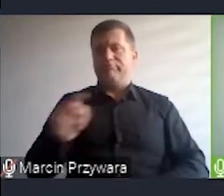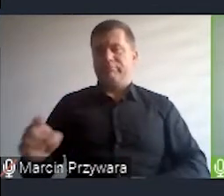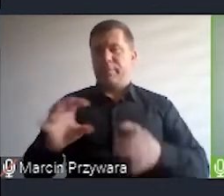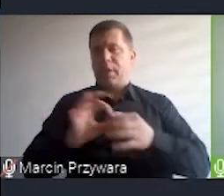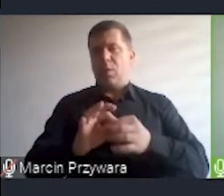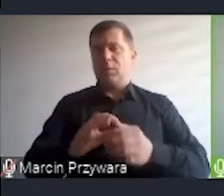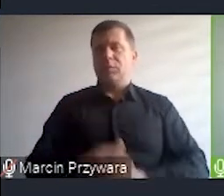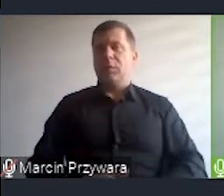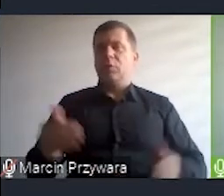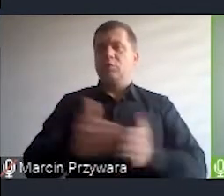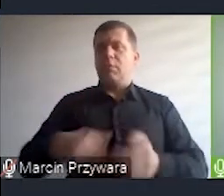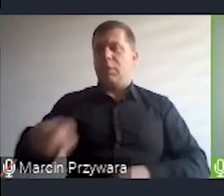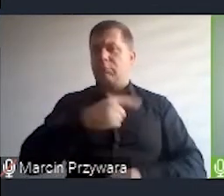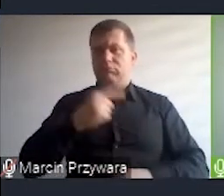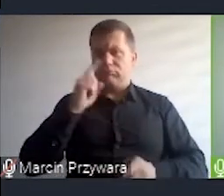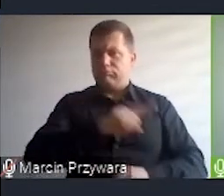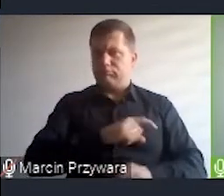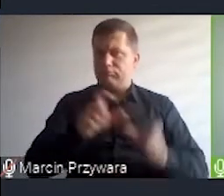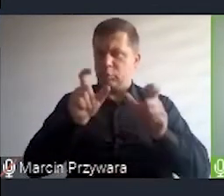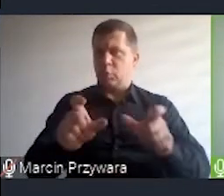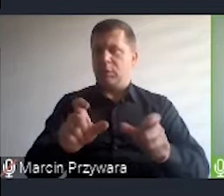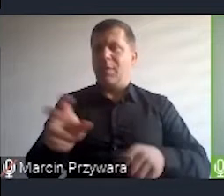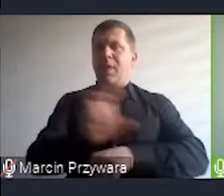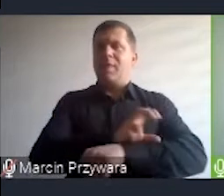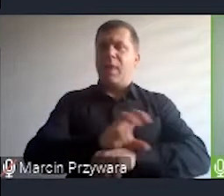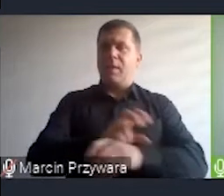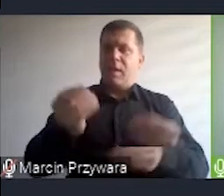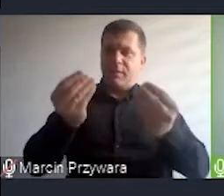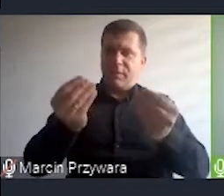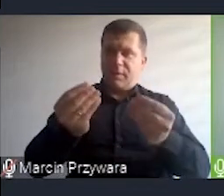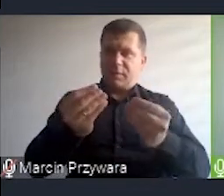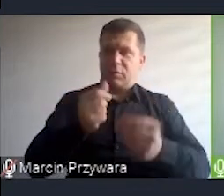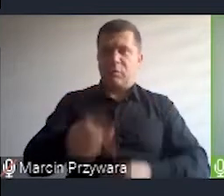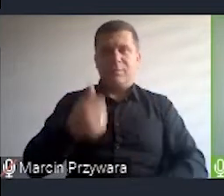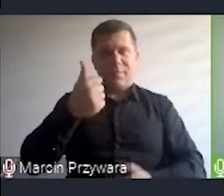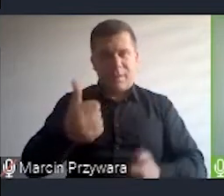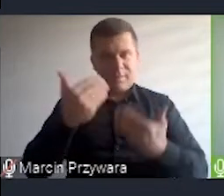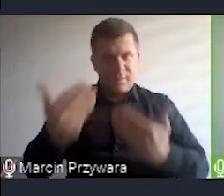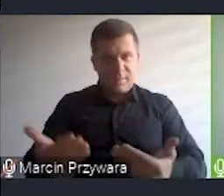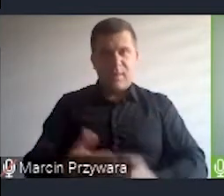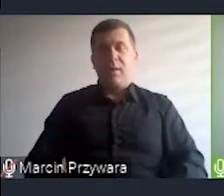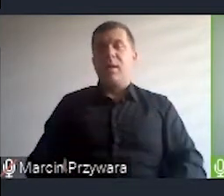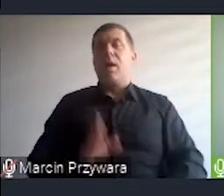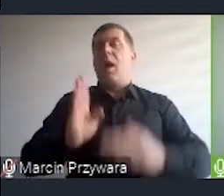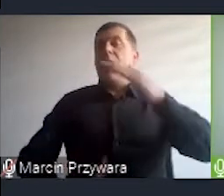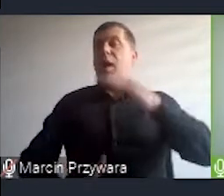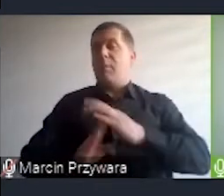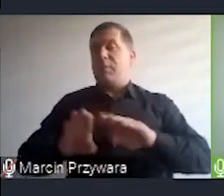Trzeba być bardzo czujnym, bo techniki finansowania to jedno a limity to drugie.